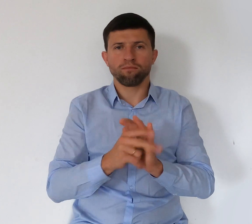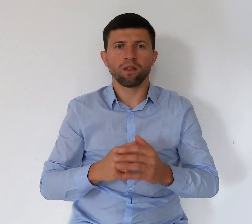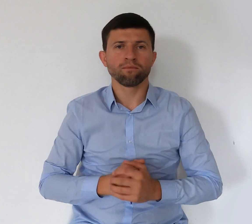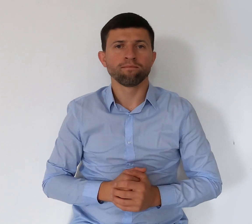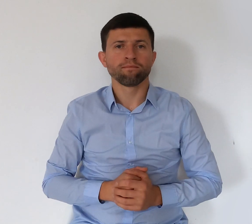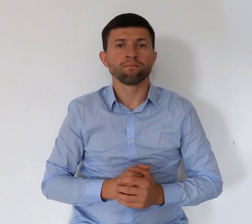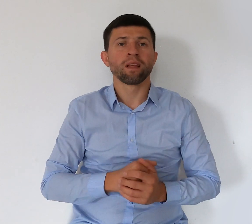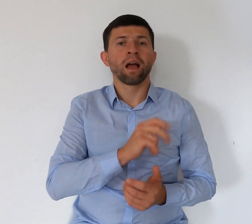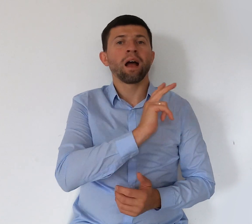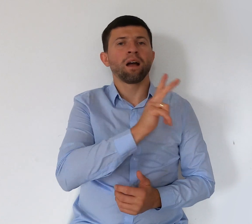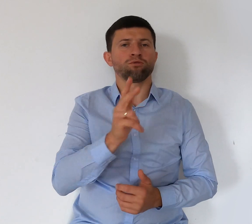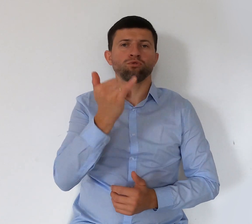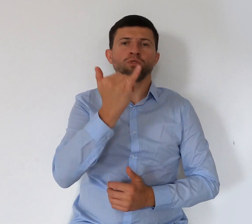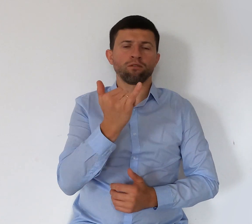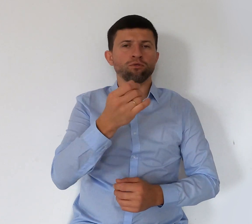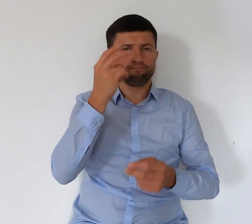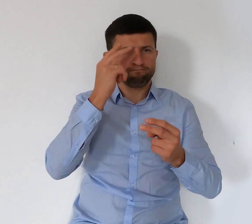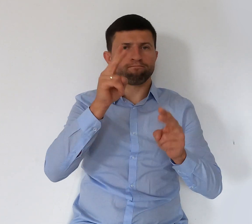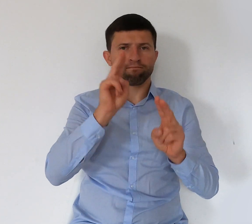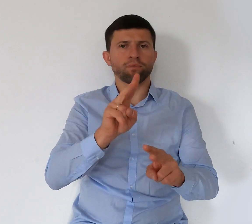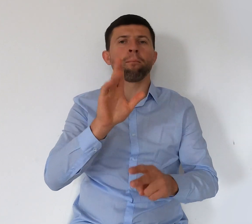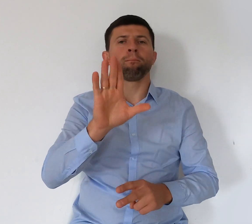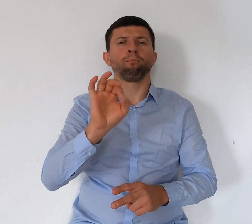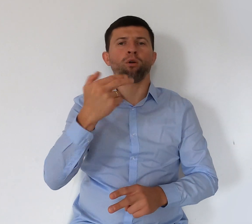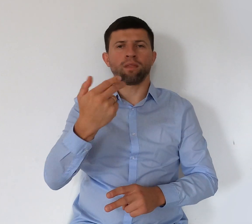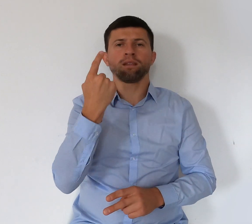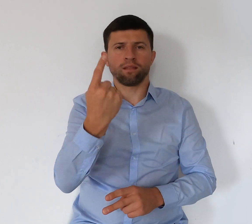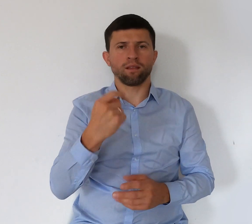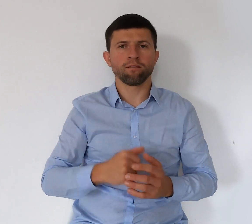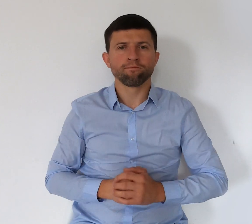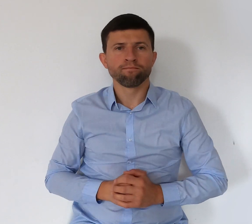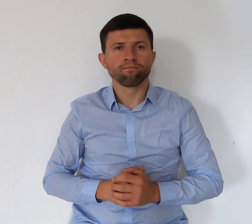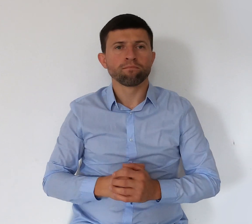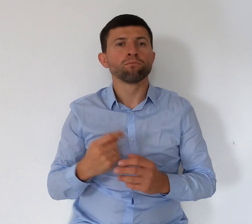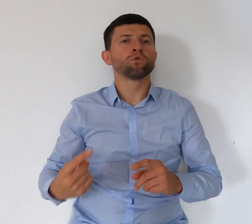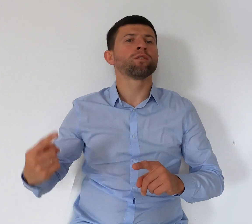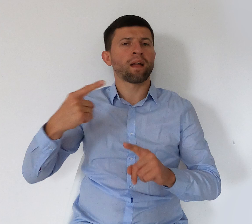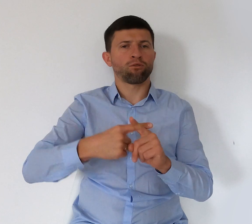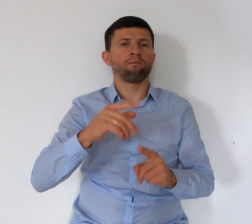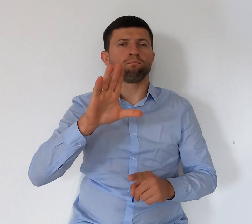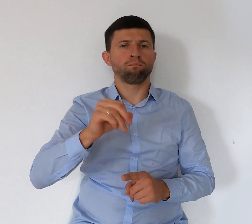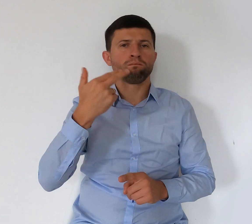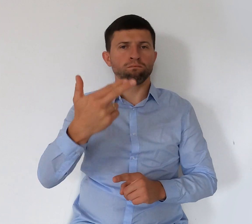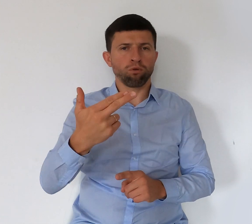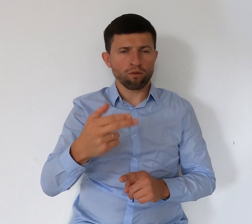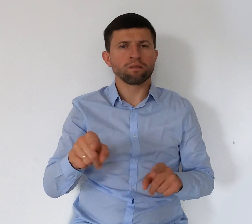Na każde dziecko przysługuje jeden bon. Dodatkowe świadczenie w formie uzupełnienia bonu,